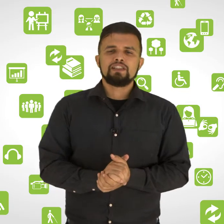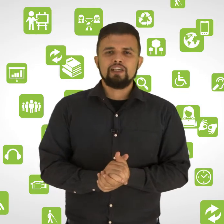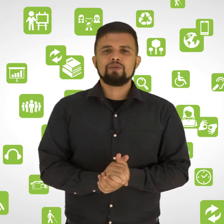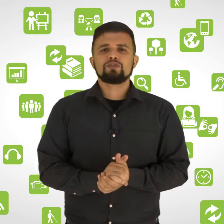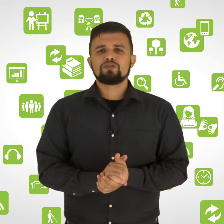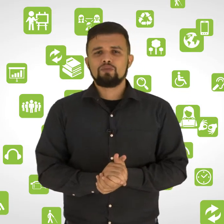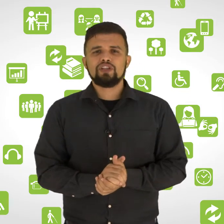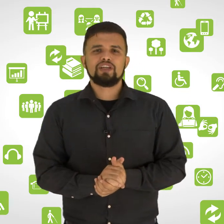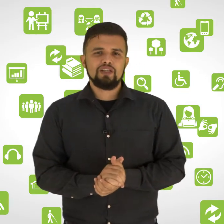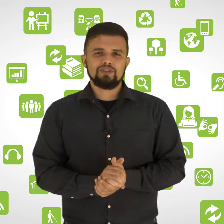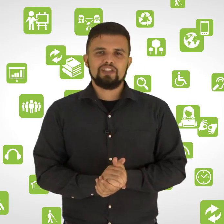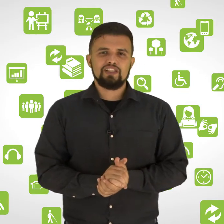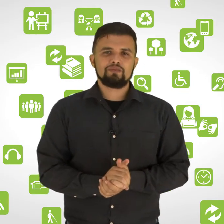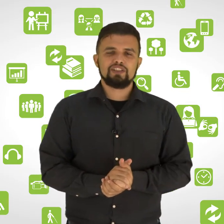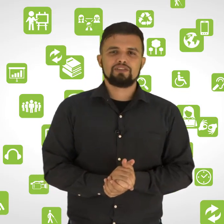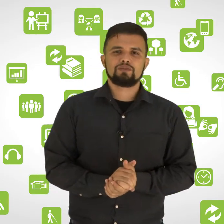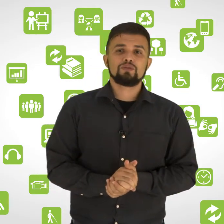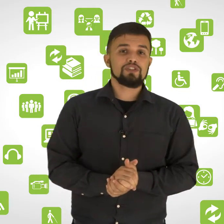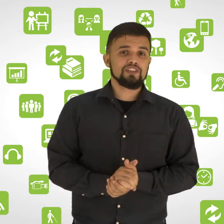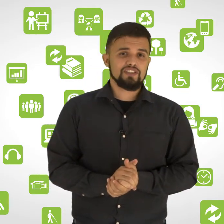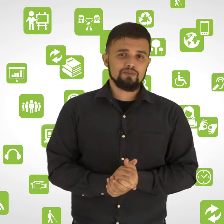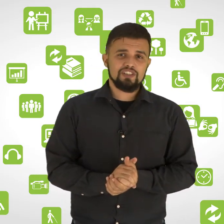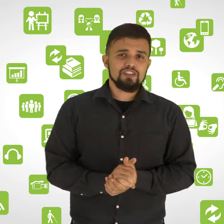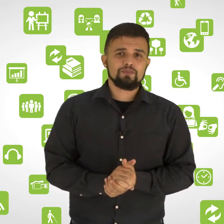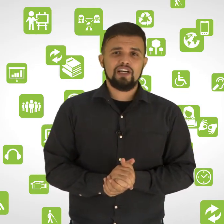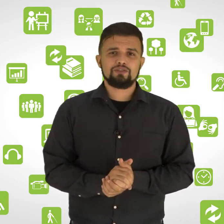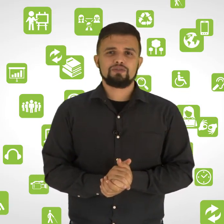Sempre que nos comunicamos em Libras, utilizamos esse espaço.